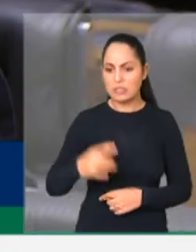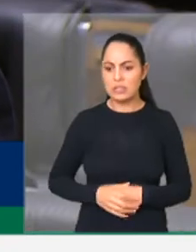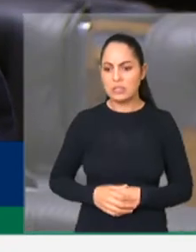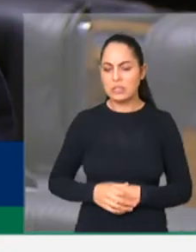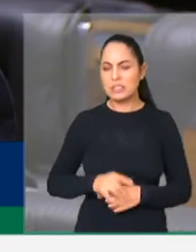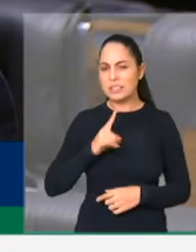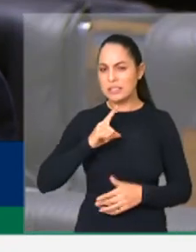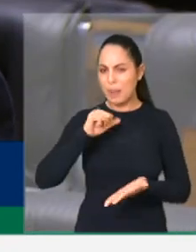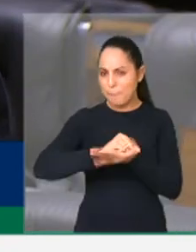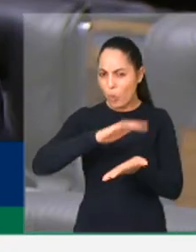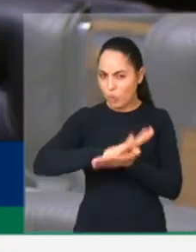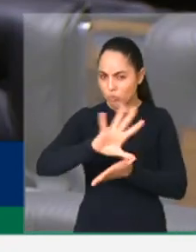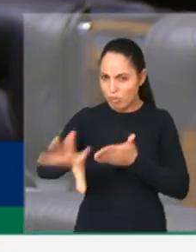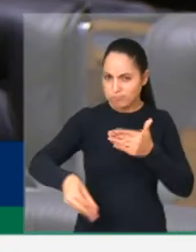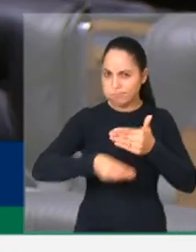DE RECURSOS.... ISSO É ... FRUTO DA INFLAÇÃO, ISSO NÃO